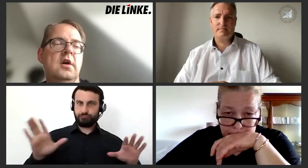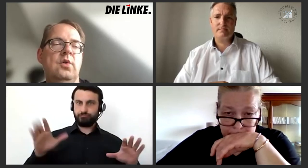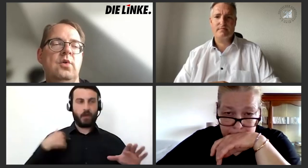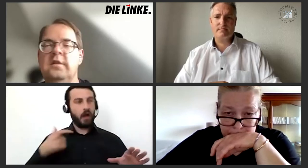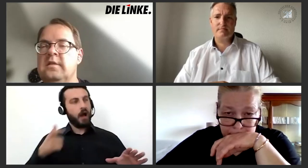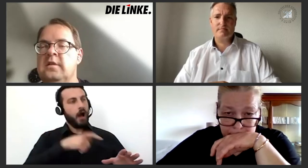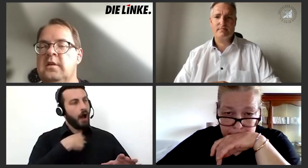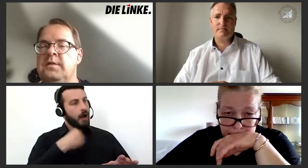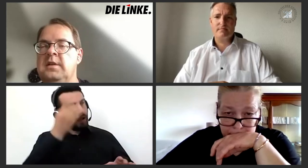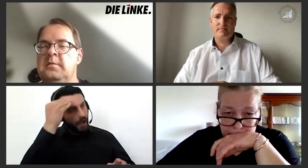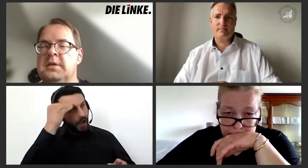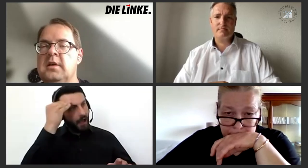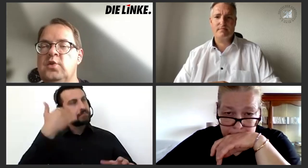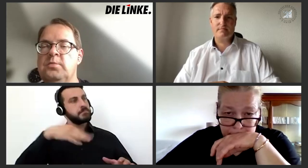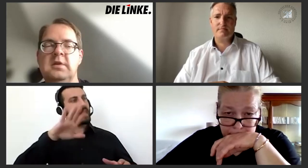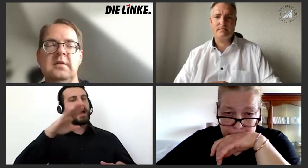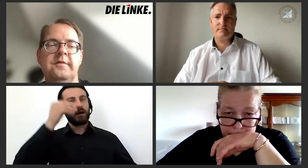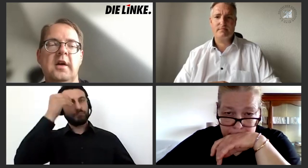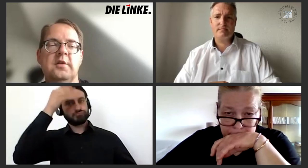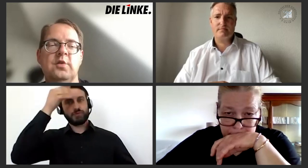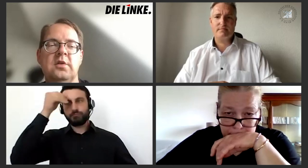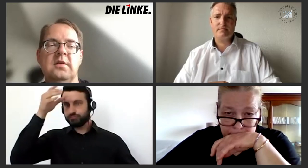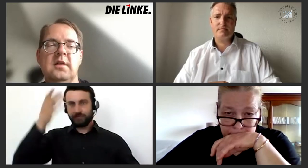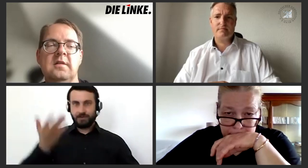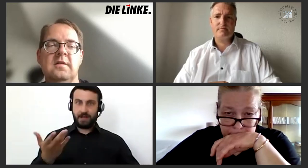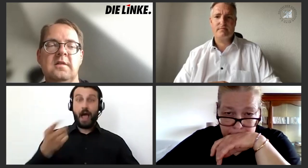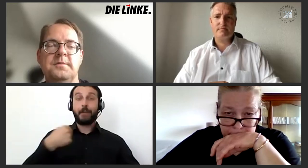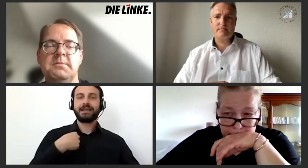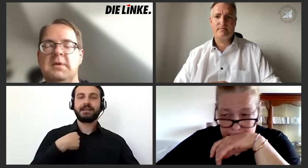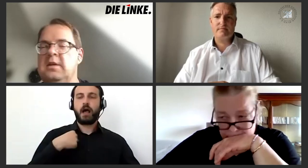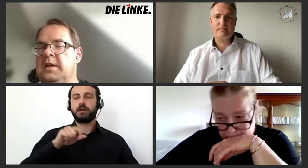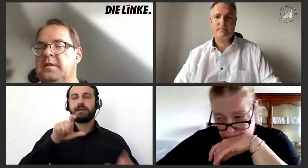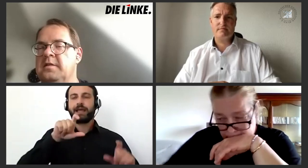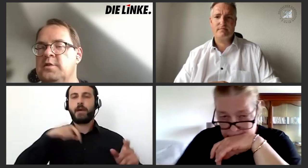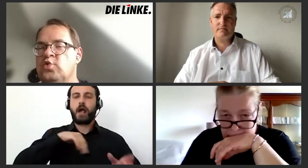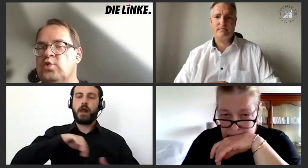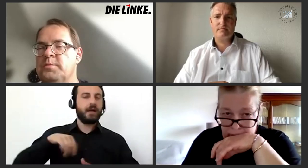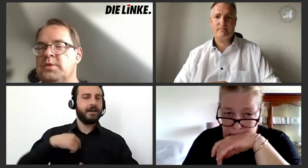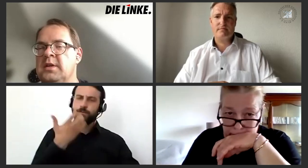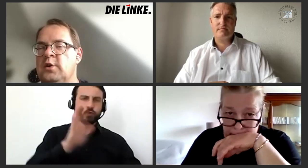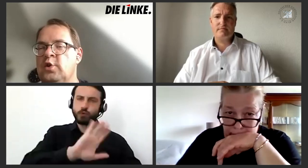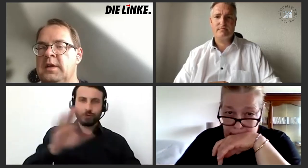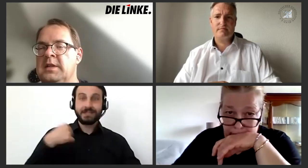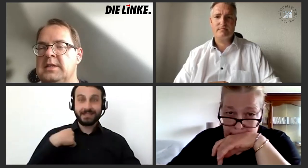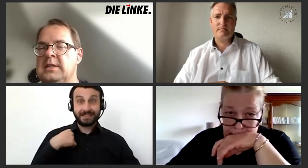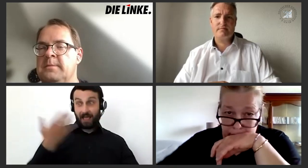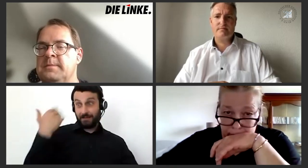Ich will mich gar nicht um die Frage drücken, ich hatte selbst mal während des Studiums